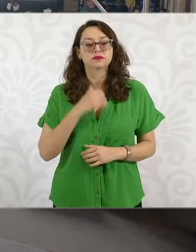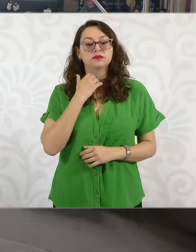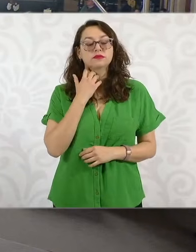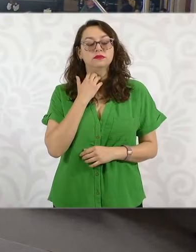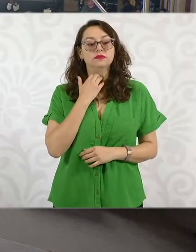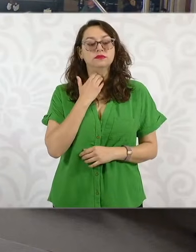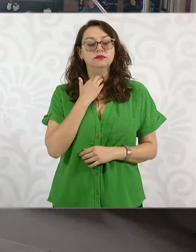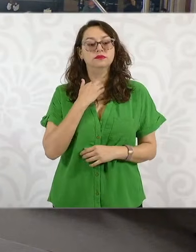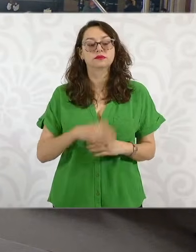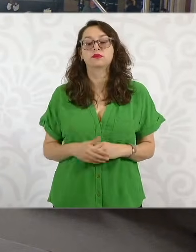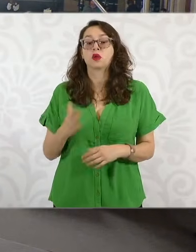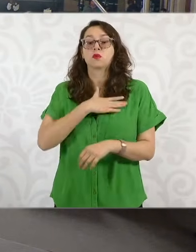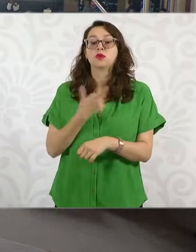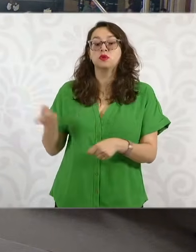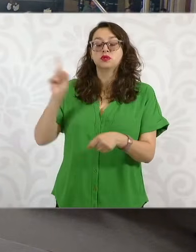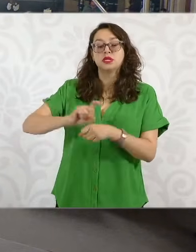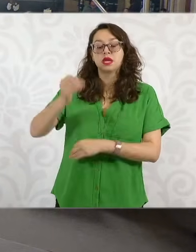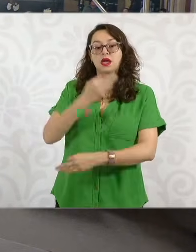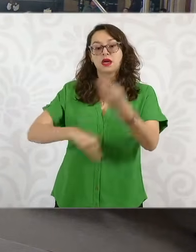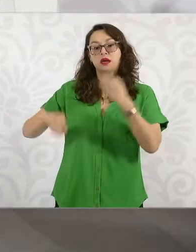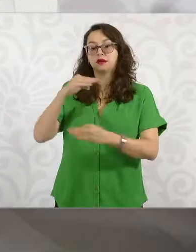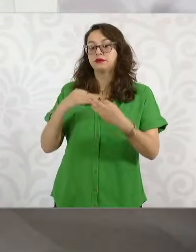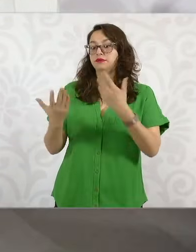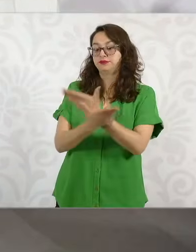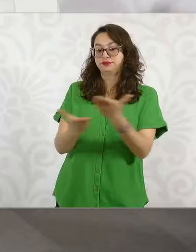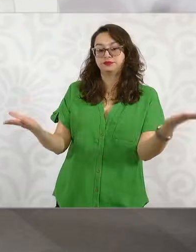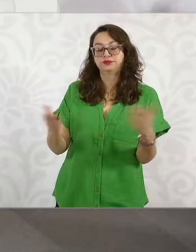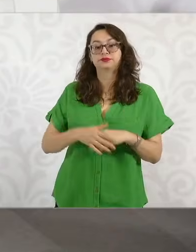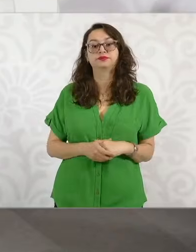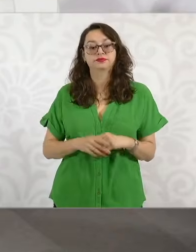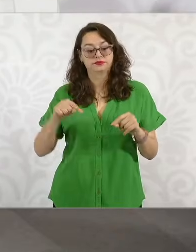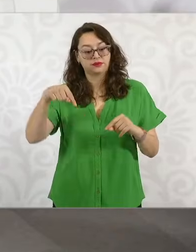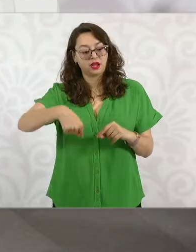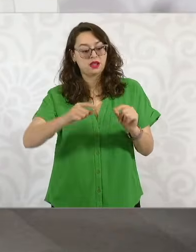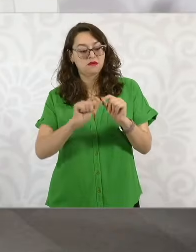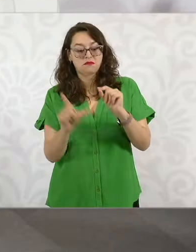Buenos días a todos. Me permite empezar diciendo que México tiene todo para consolidarse como una